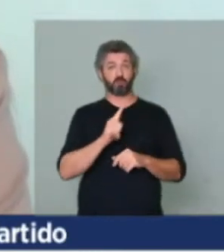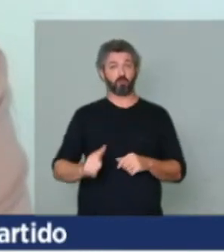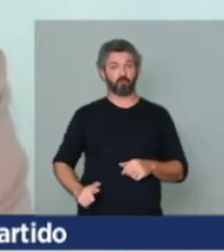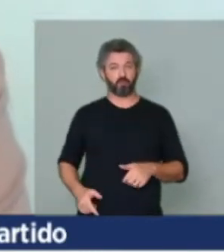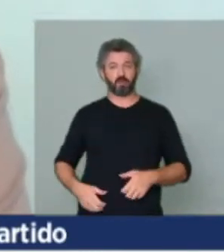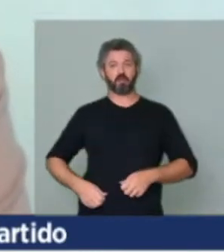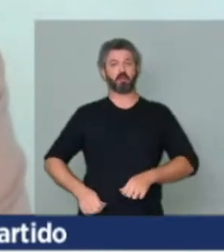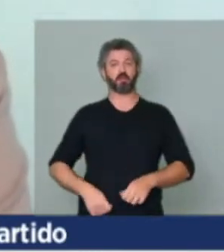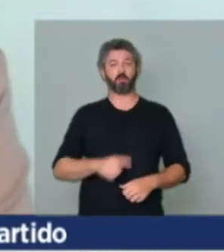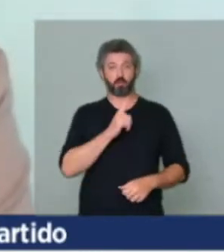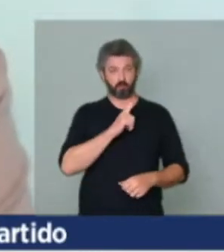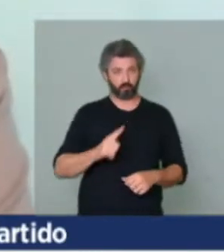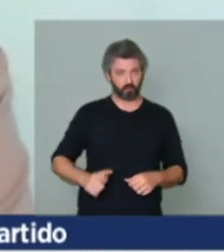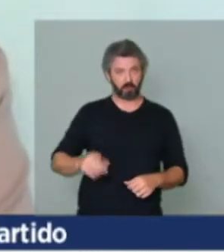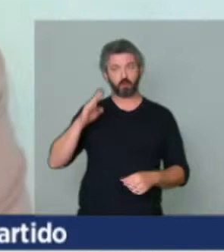TAMBÉM DAR UMA RESPOSTA É